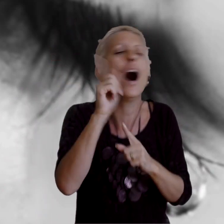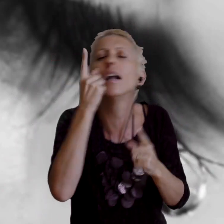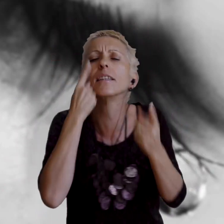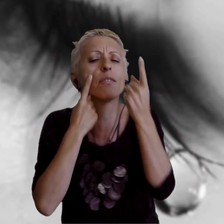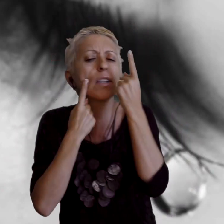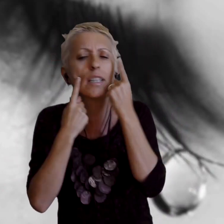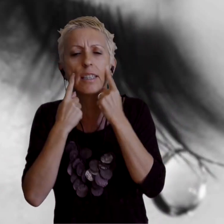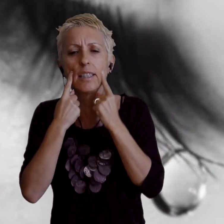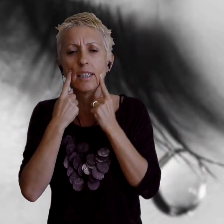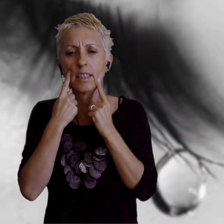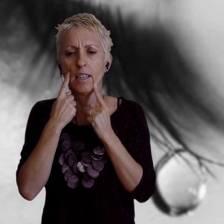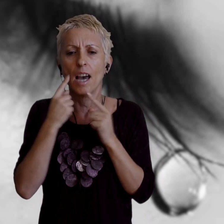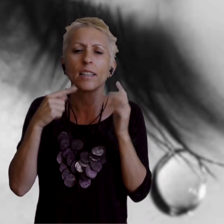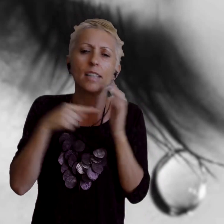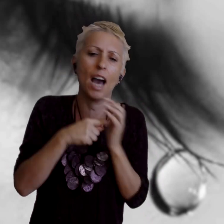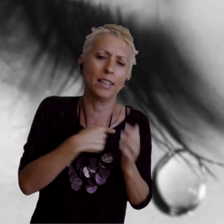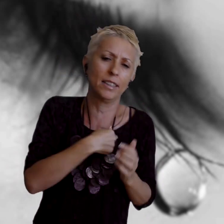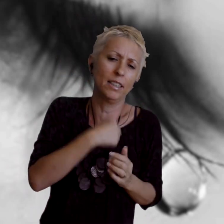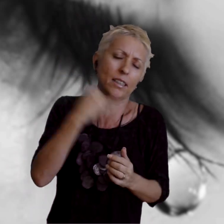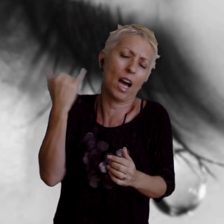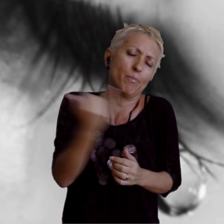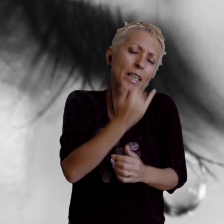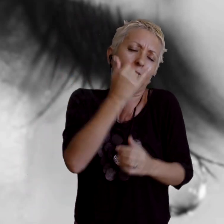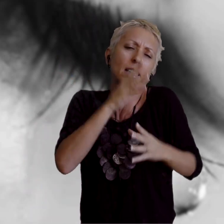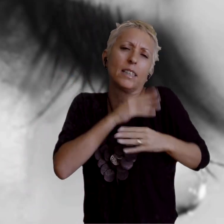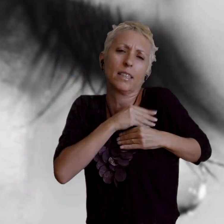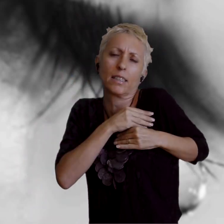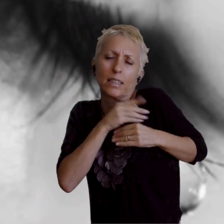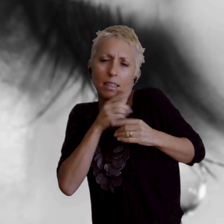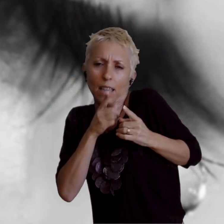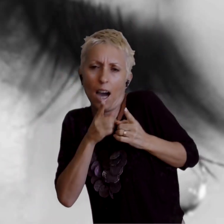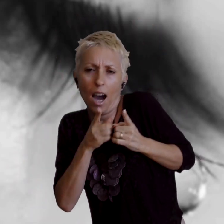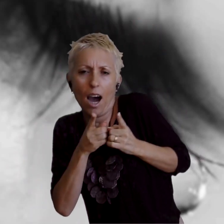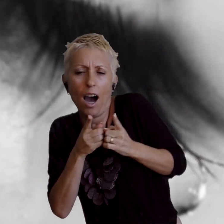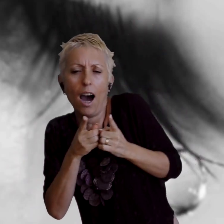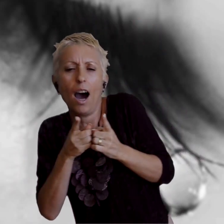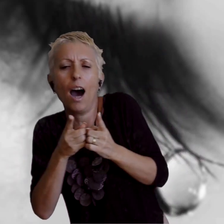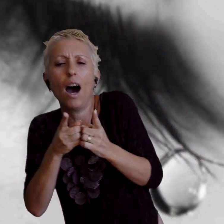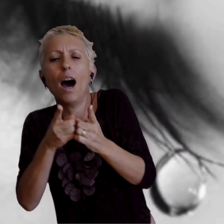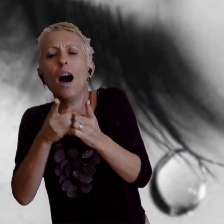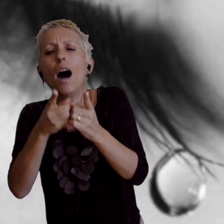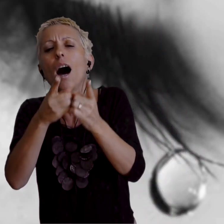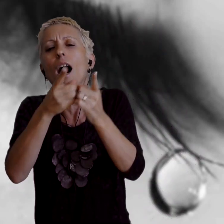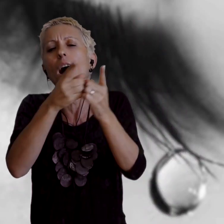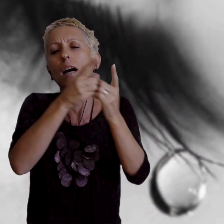אל תבכי כי אני תמיד איתך